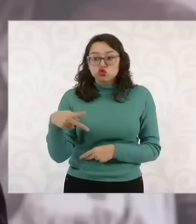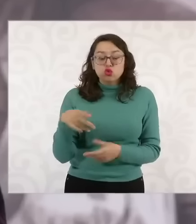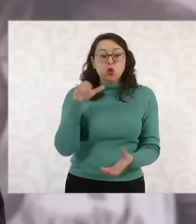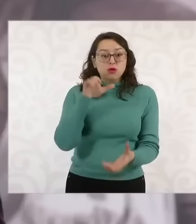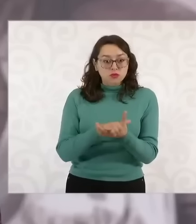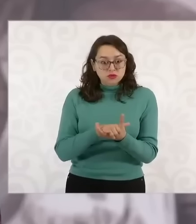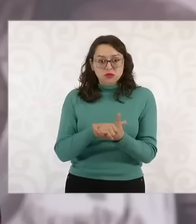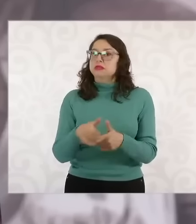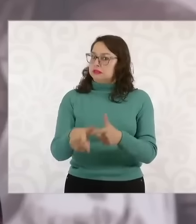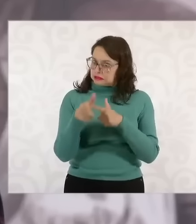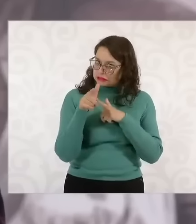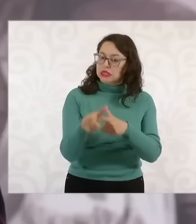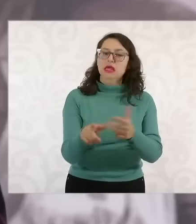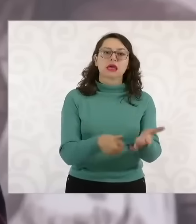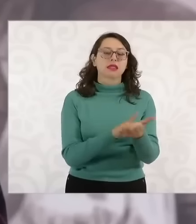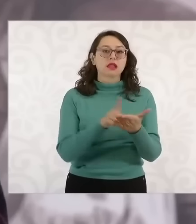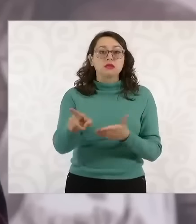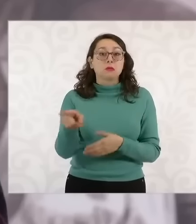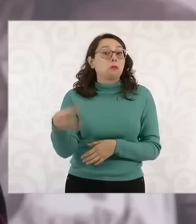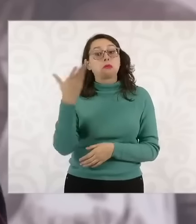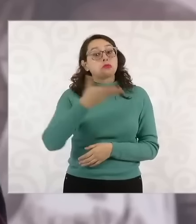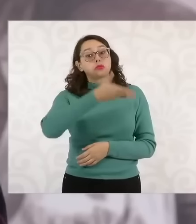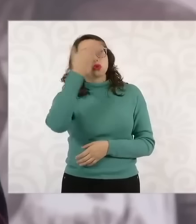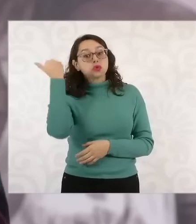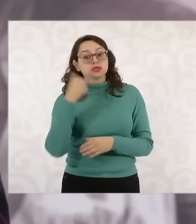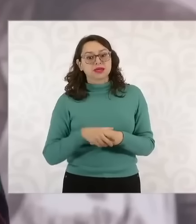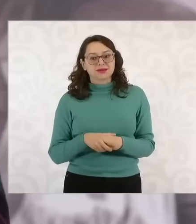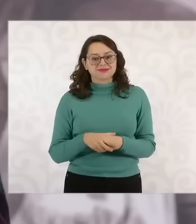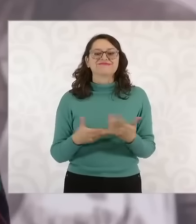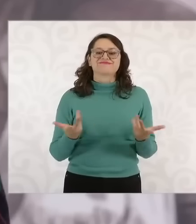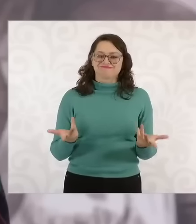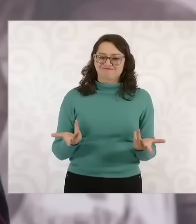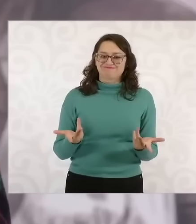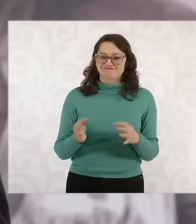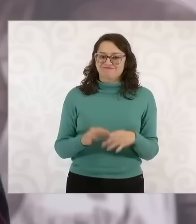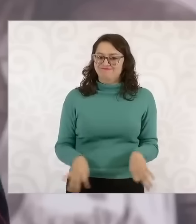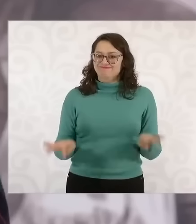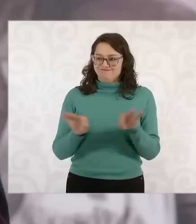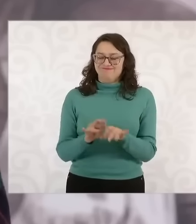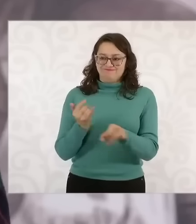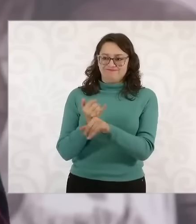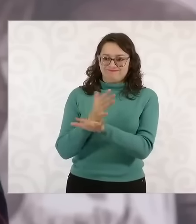tienen ese derecho. La credencial y el QR que van a poder ustedes validar con su celular les va a